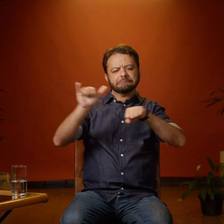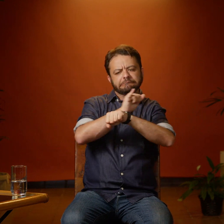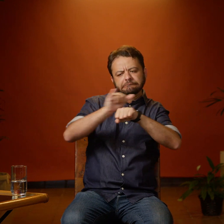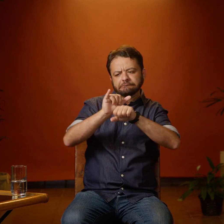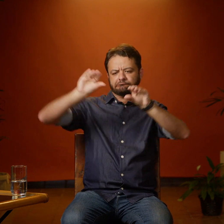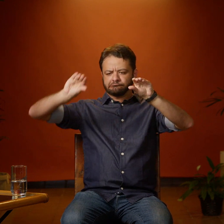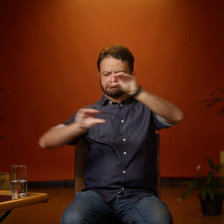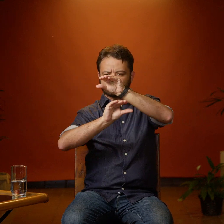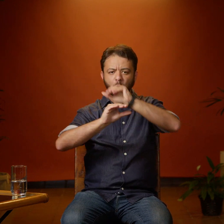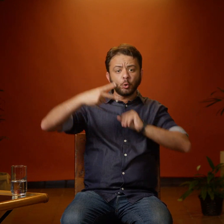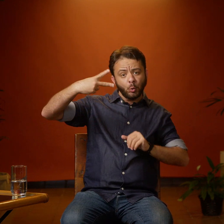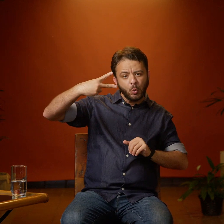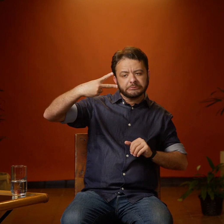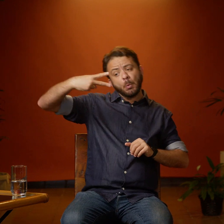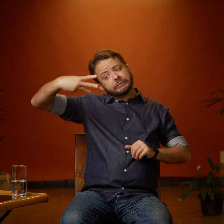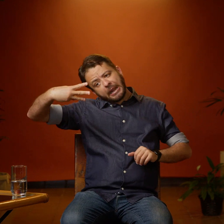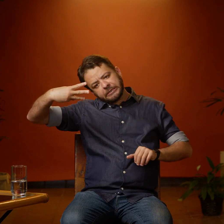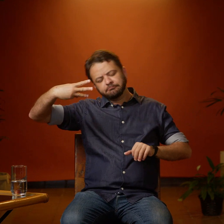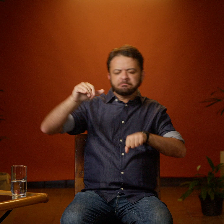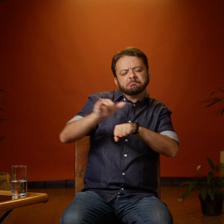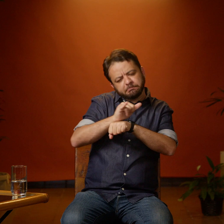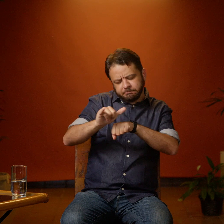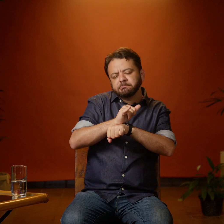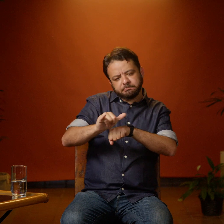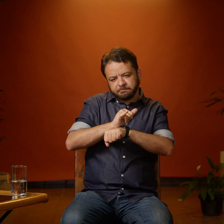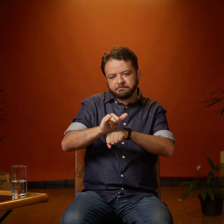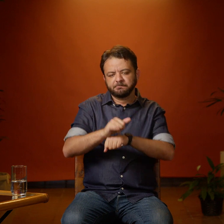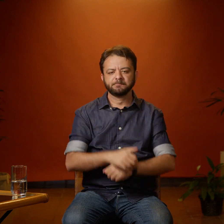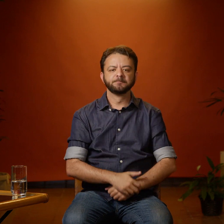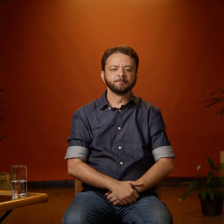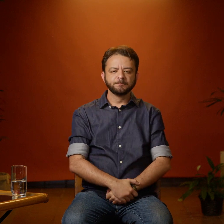Tem que ter essa divisão, as vezes dividir em duas ou três linhas, para ficar melhor.